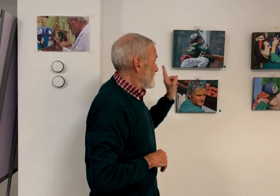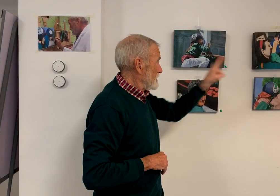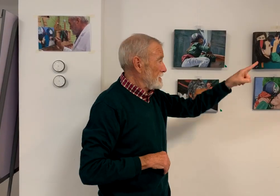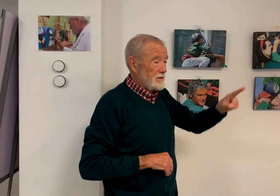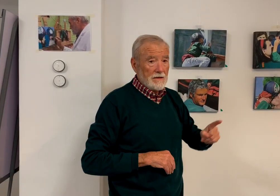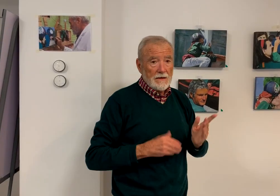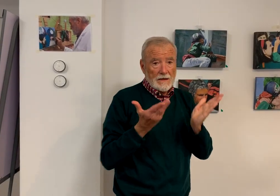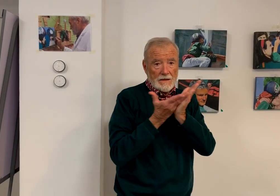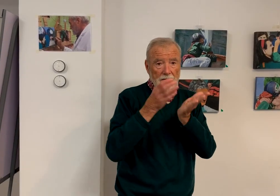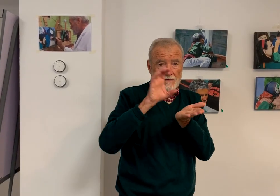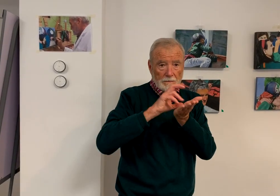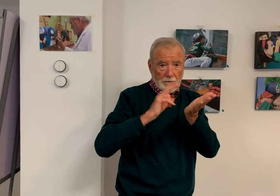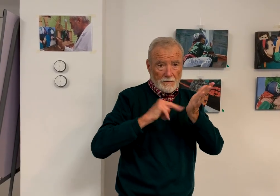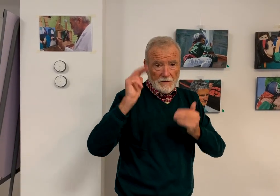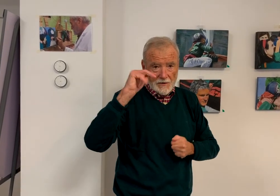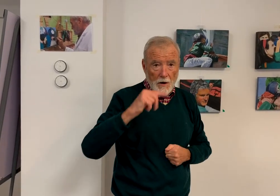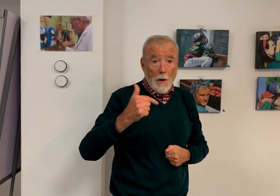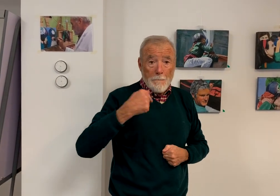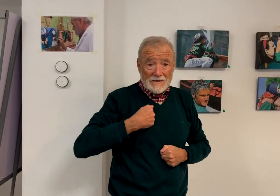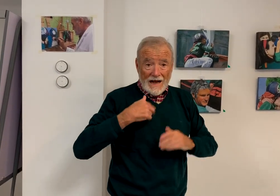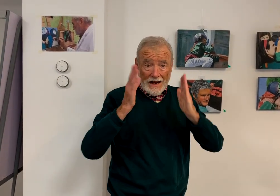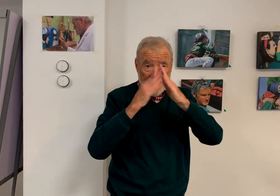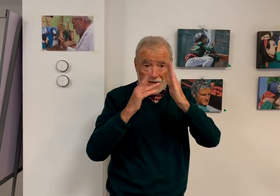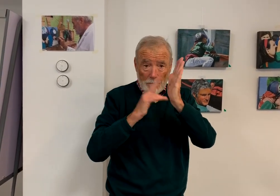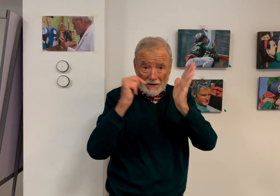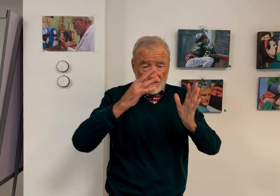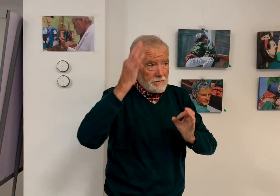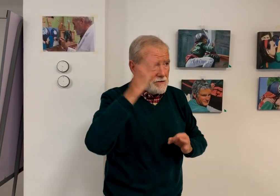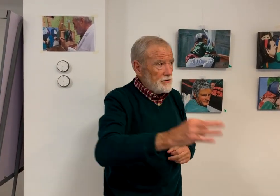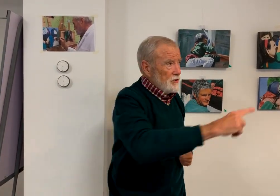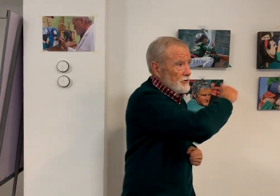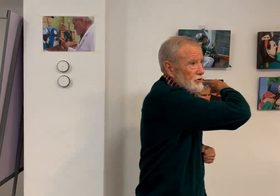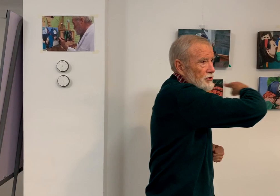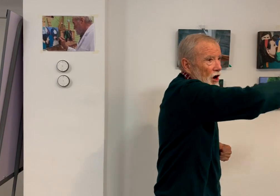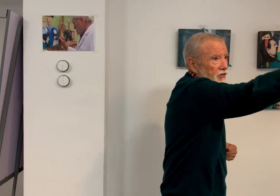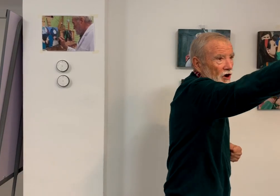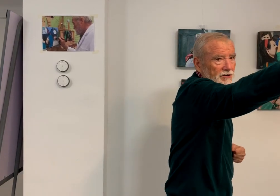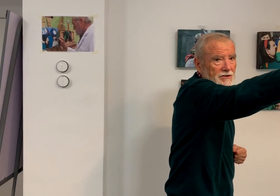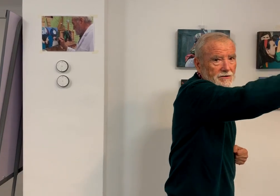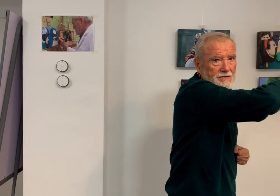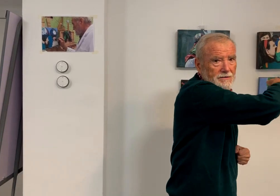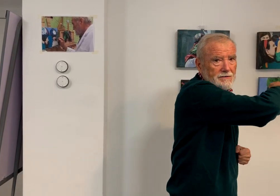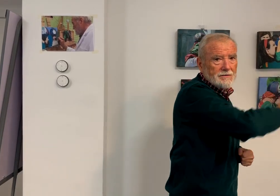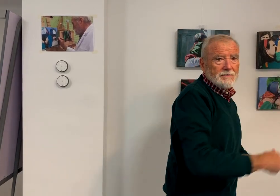Estos de aquí son los que hice en el curso, en mi casa hice todos los demás